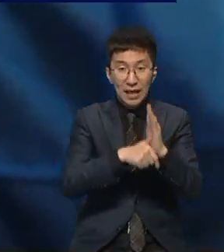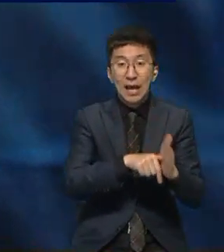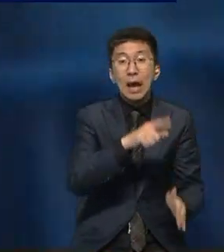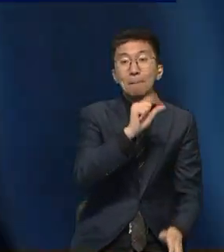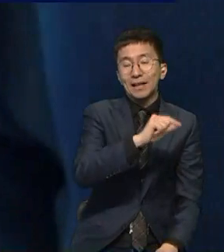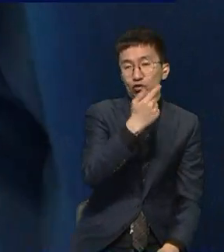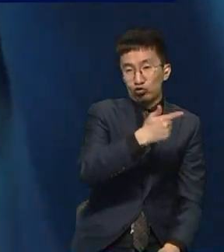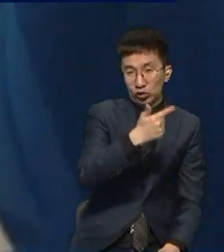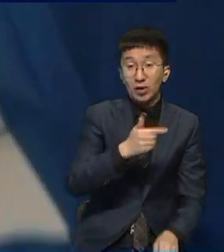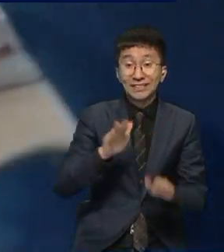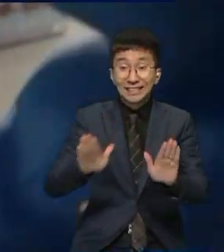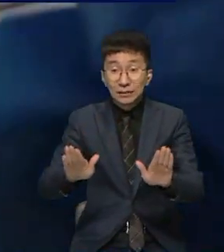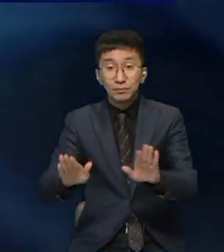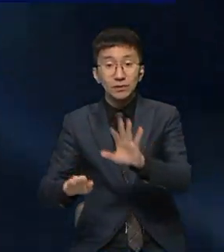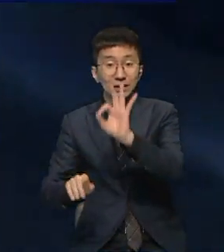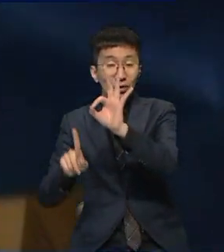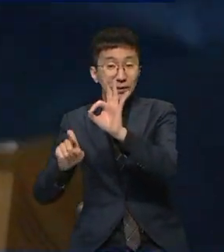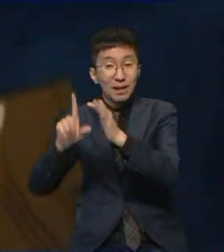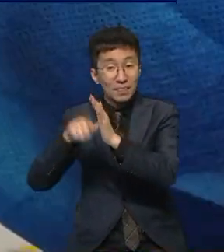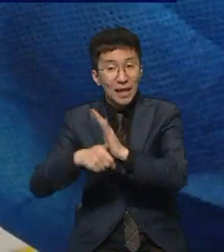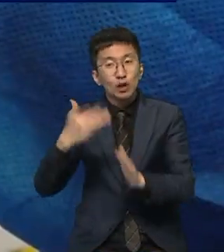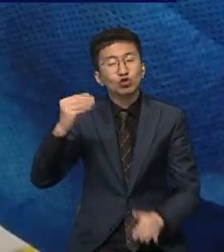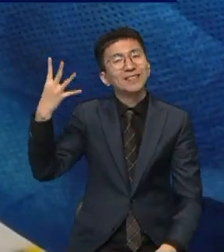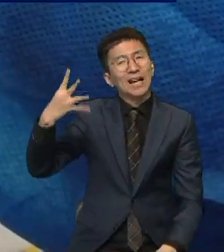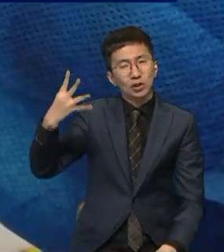지난 11일 9만 4천명으로 5.7명이